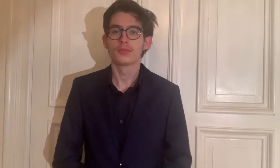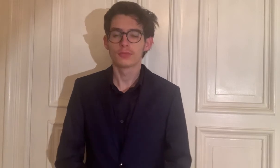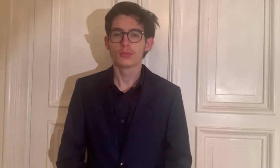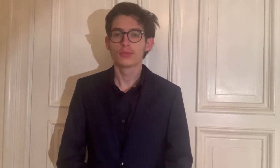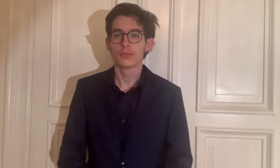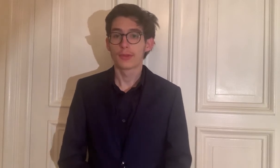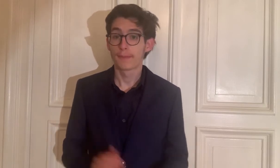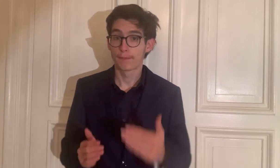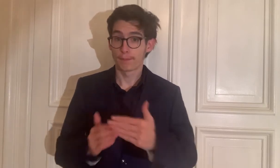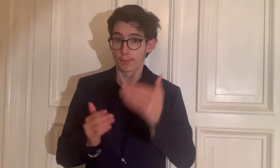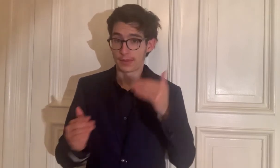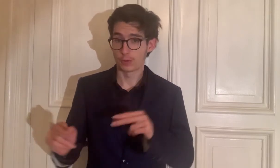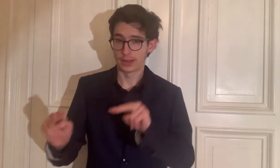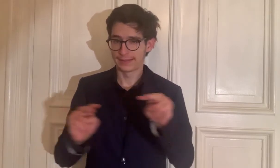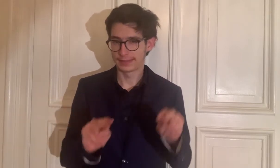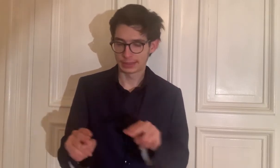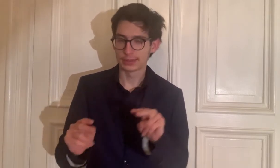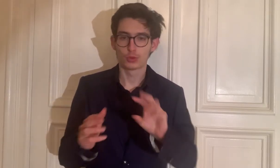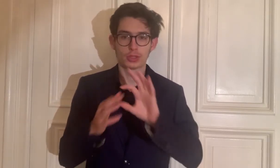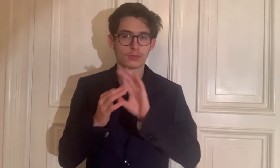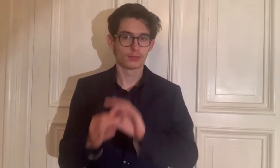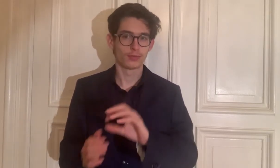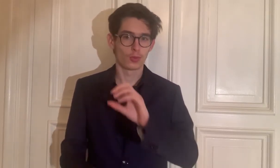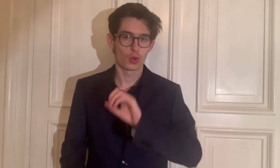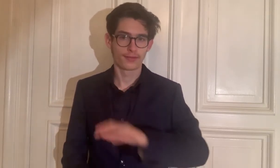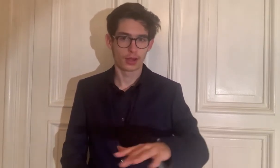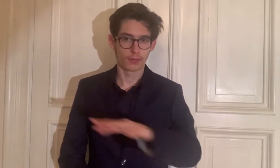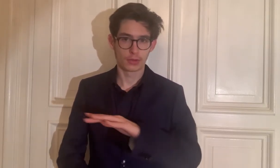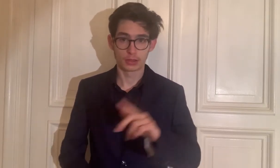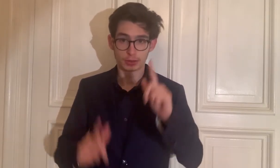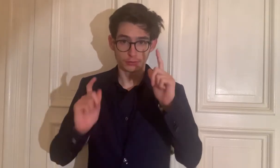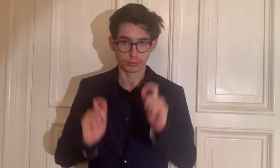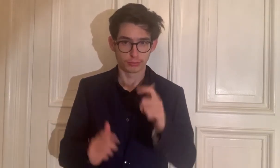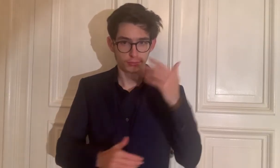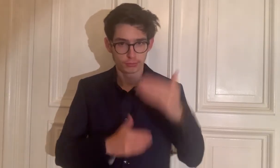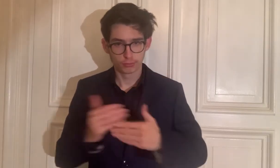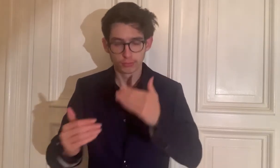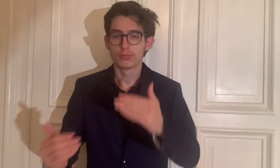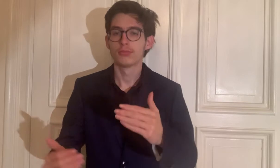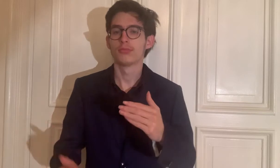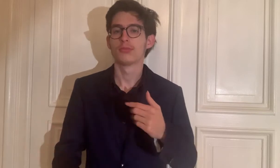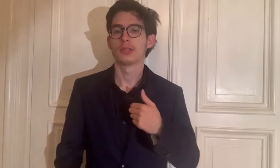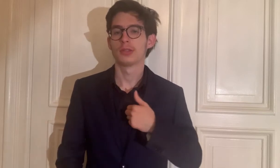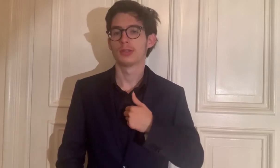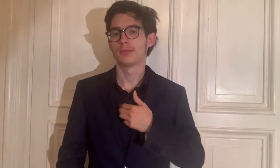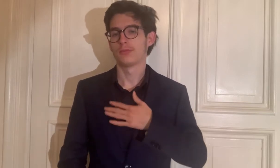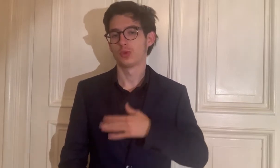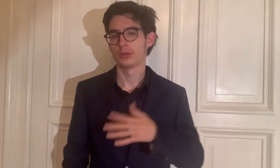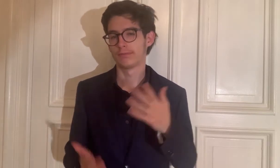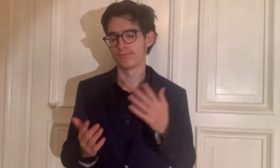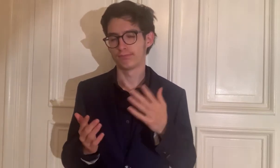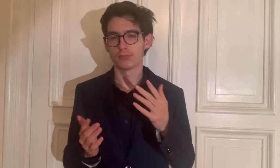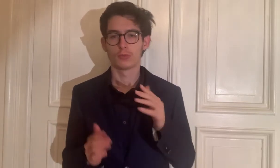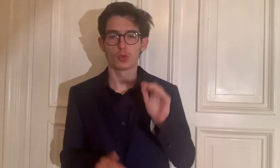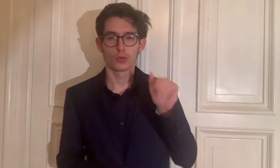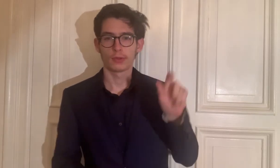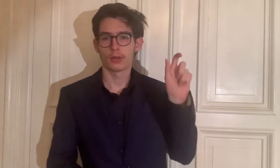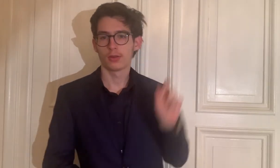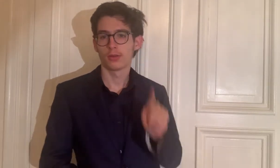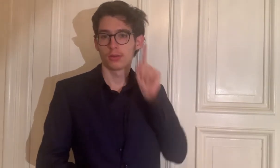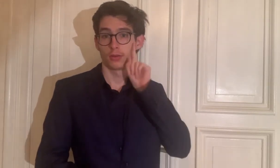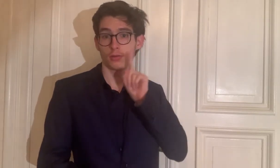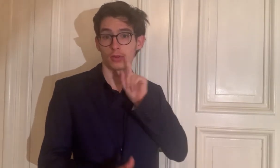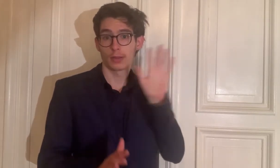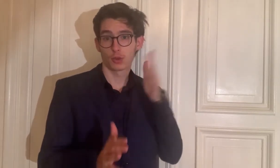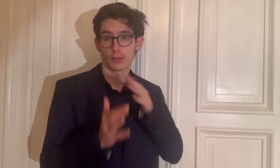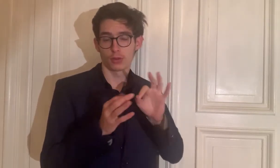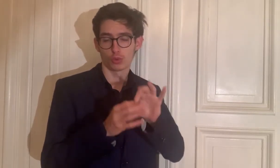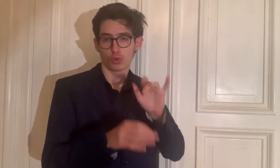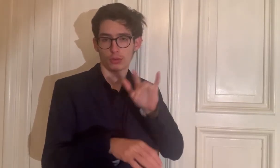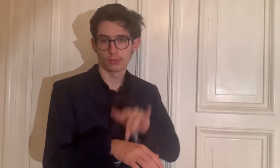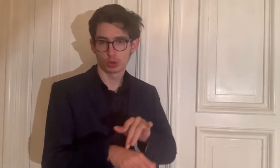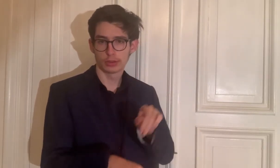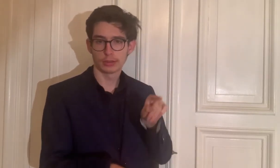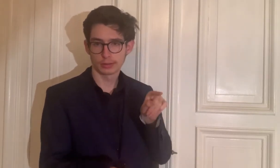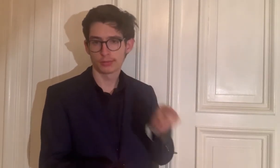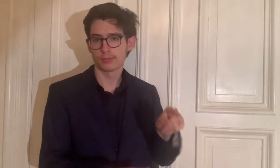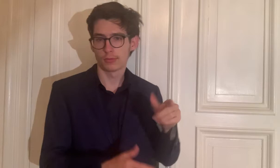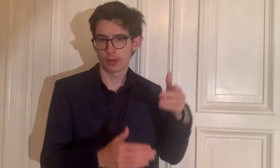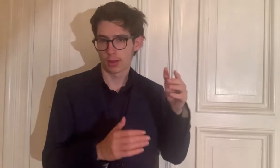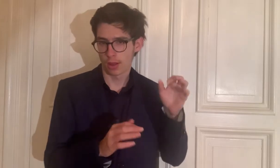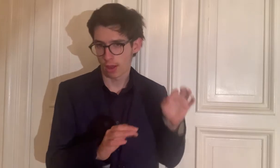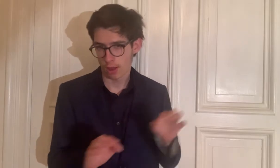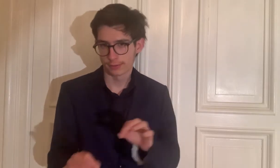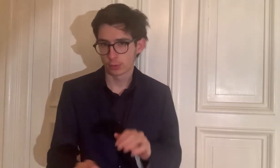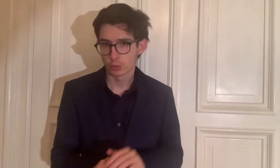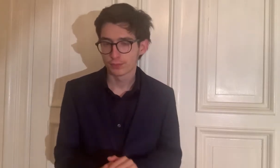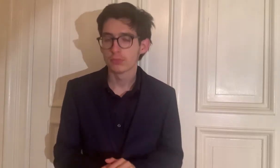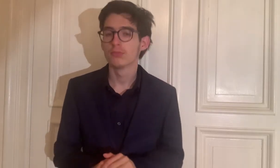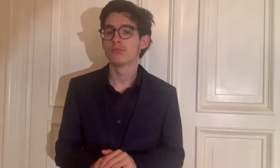Bevor die Videos zu Olivaer Platz losgehen, möchte ich über die taube Gebärdensprachdolmetscherin einführen.